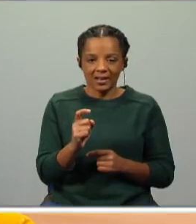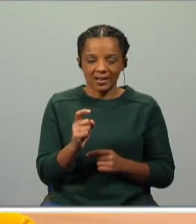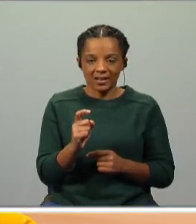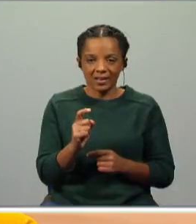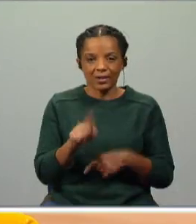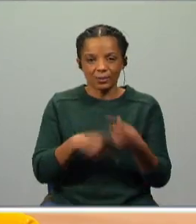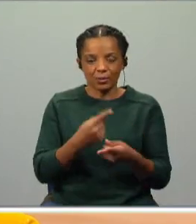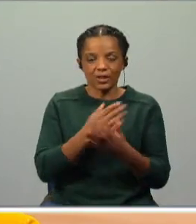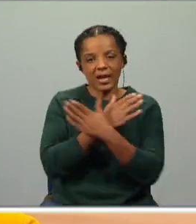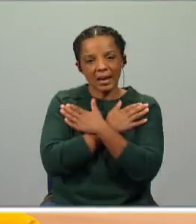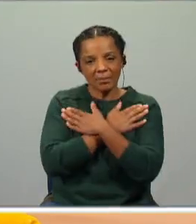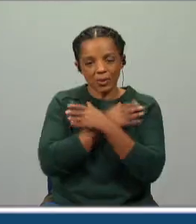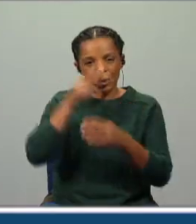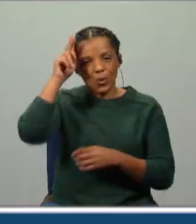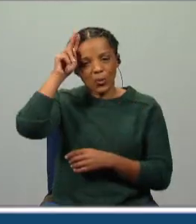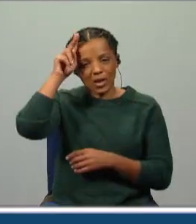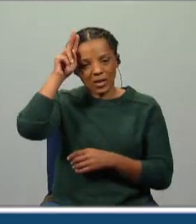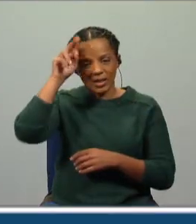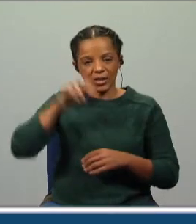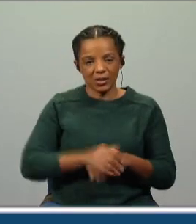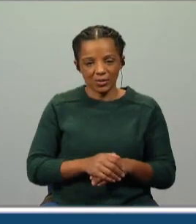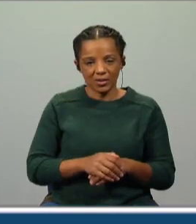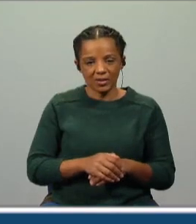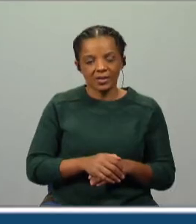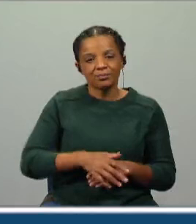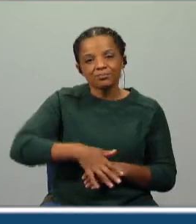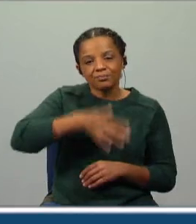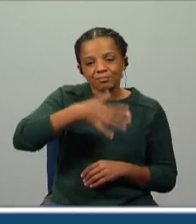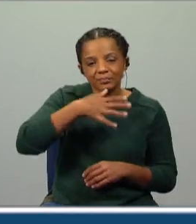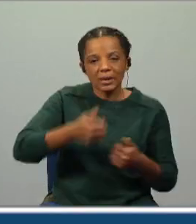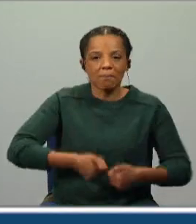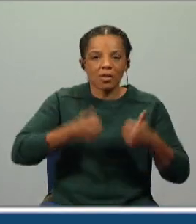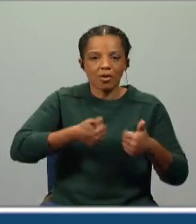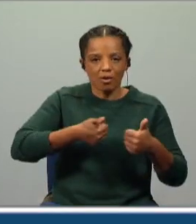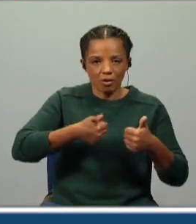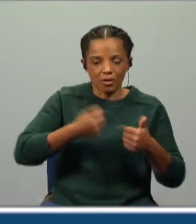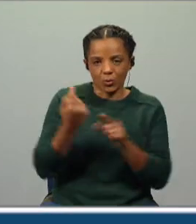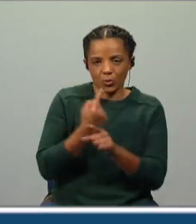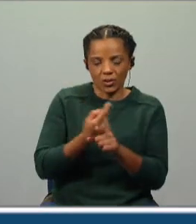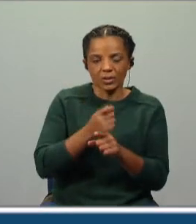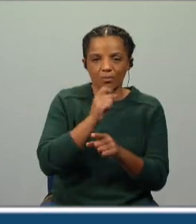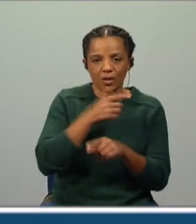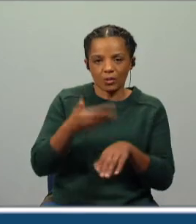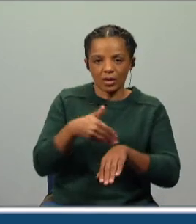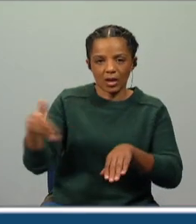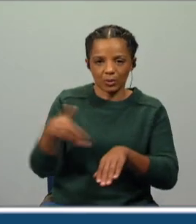do coelhinho e transmitem a melhor mensagem que nesta altura se pode transmitir feliz,